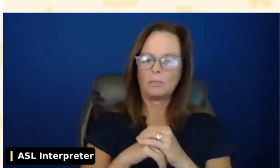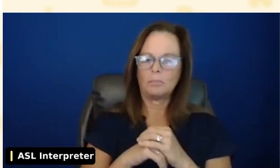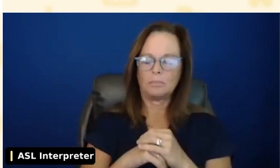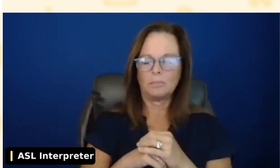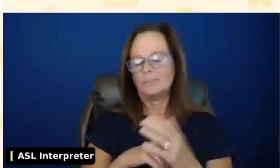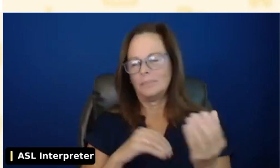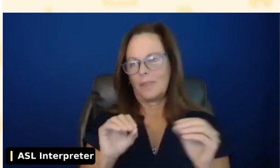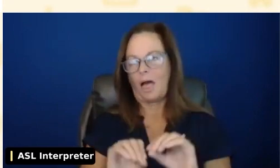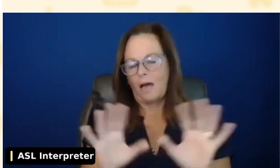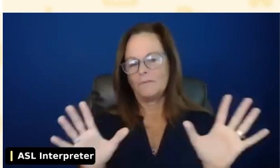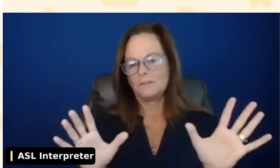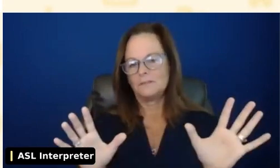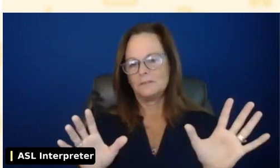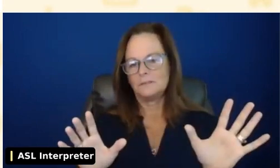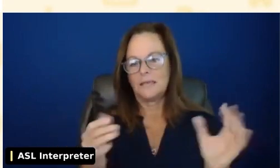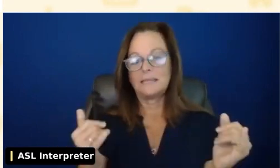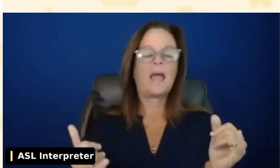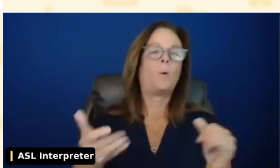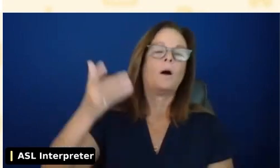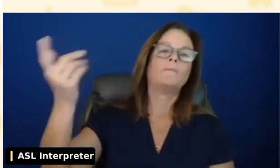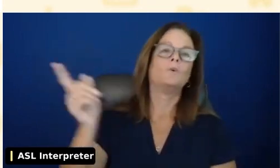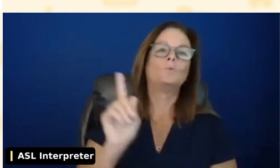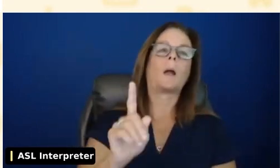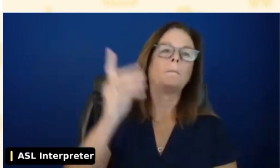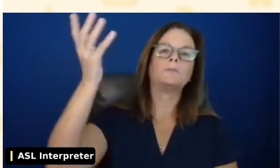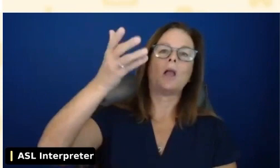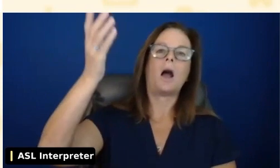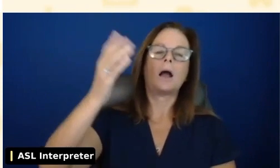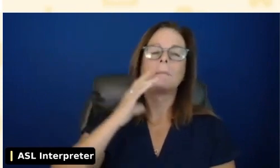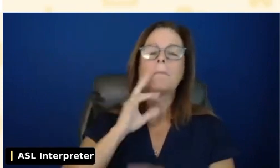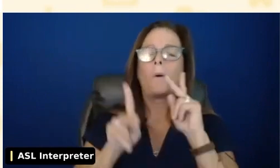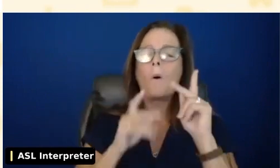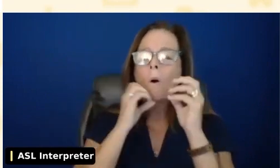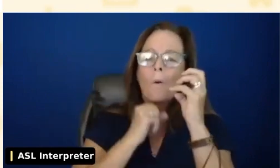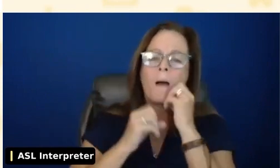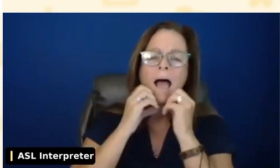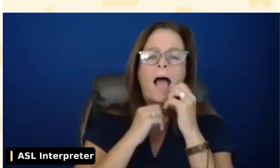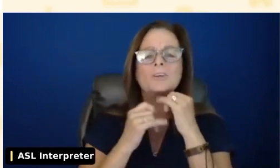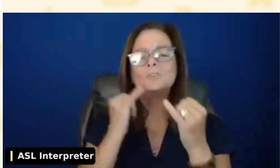Has venido a este día de charlas en las que has tenido mucha gente apasionada dándote muchos consejos y sugerencias,